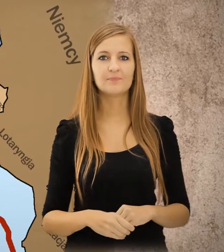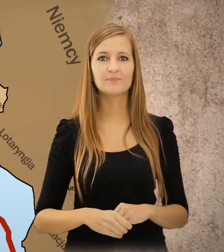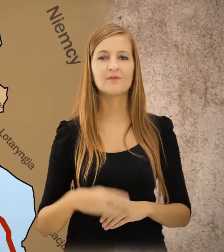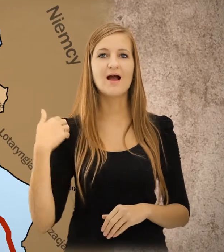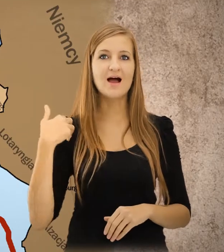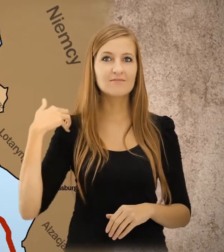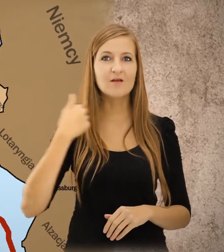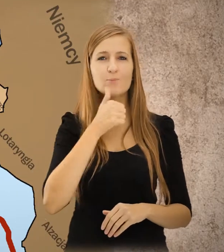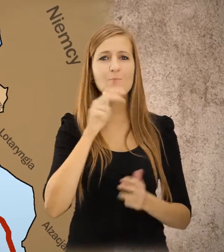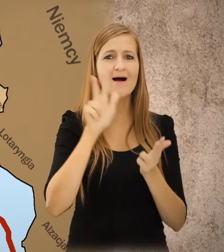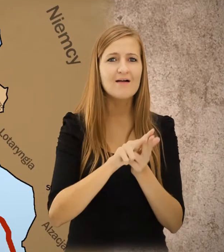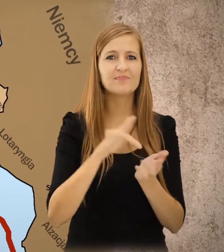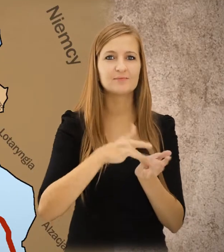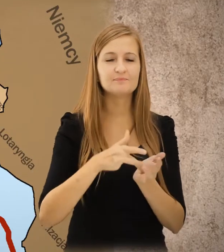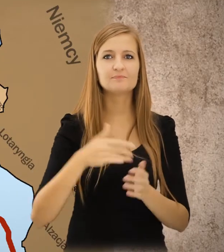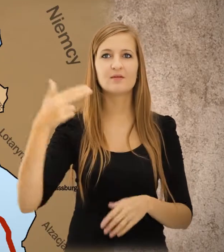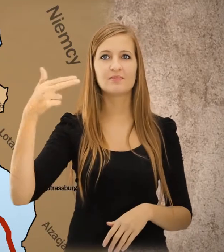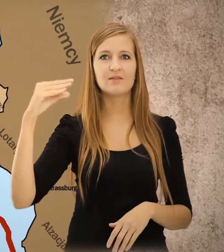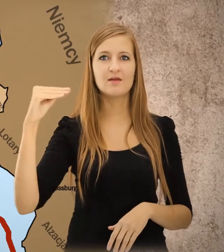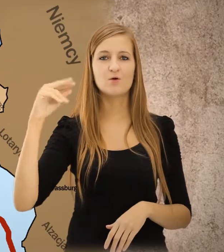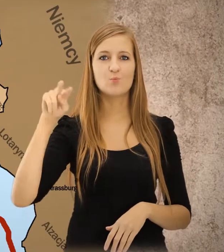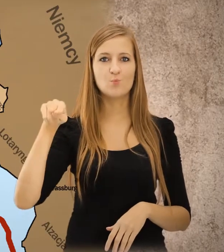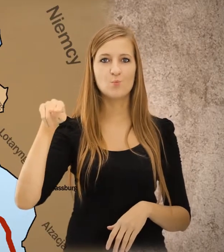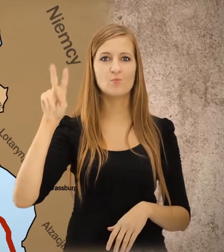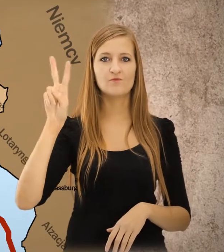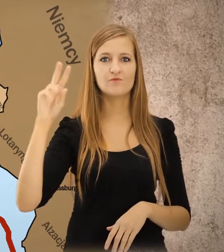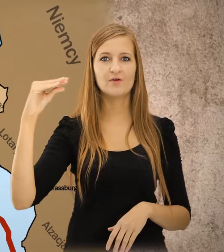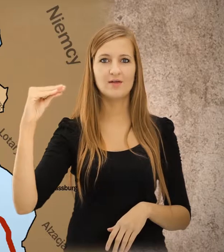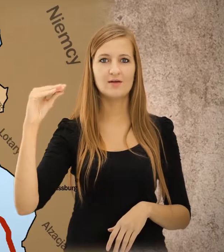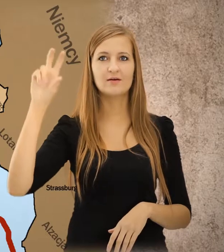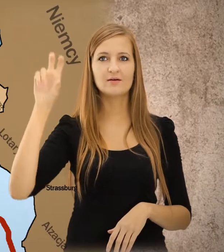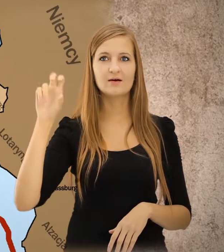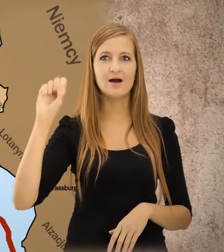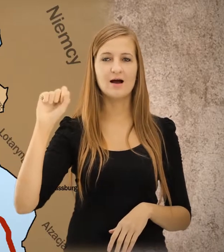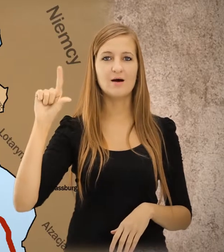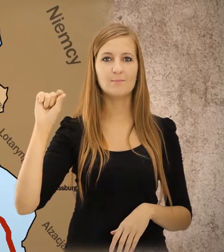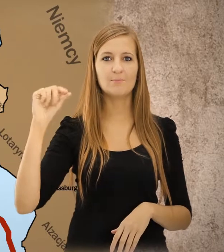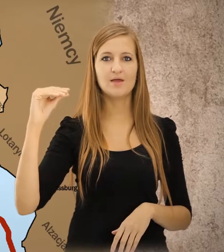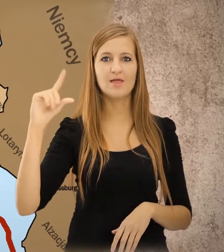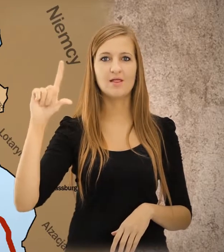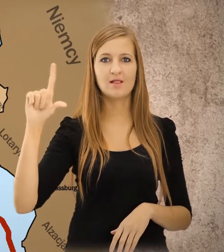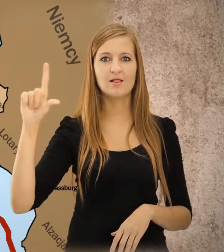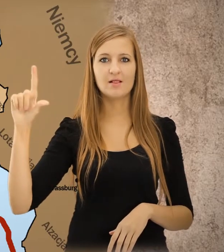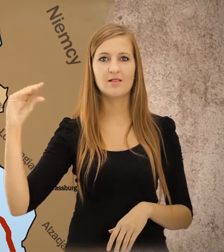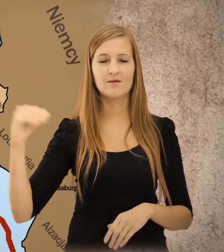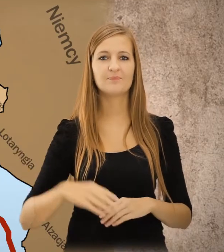Brytyjczycy pod NeuveChapelle